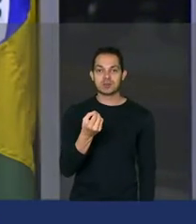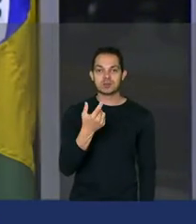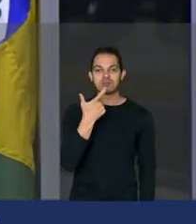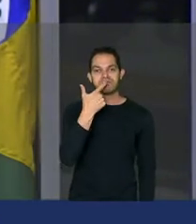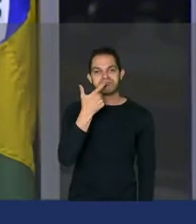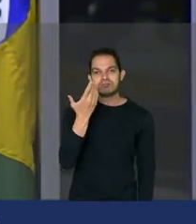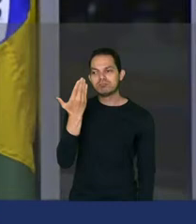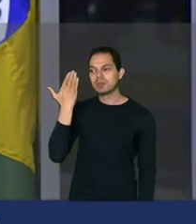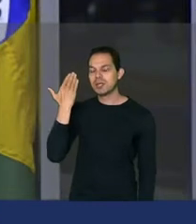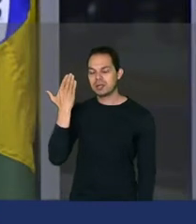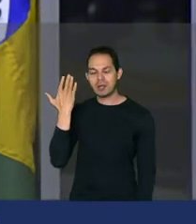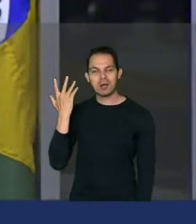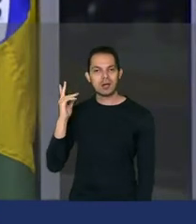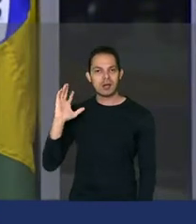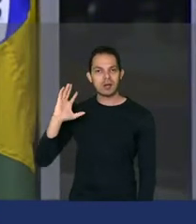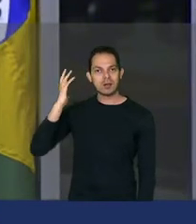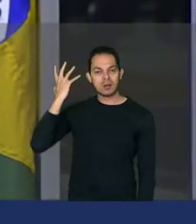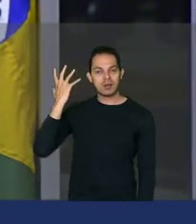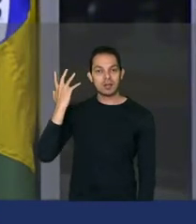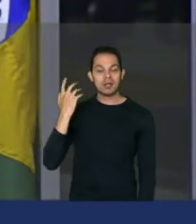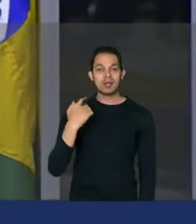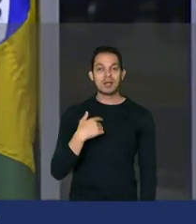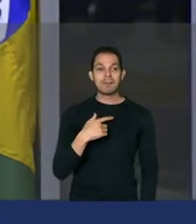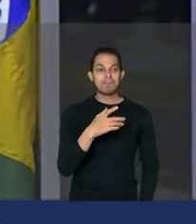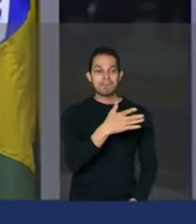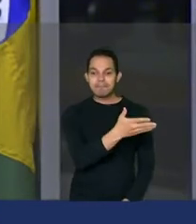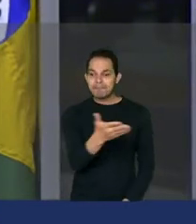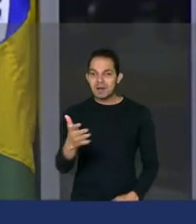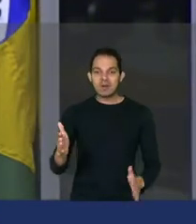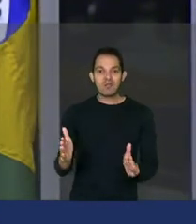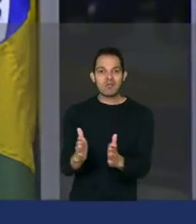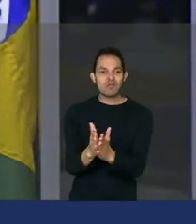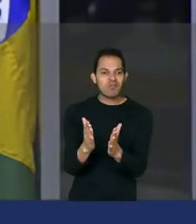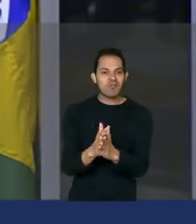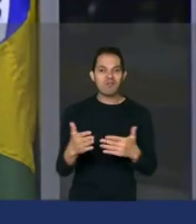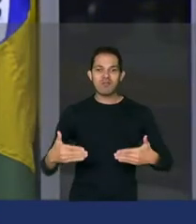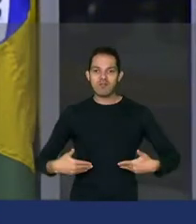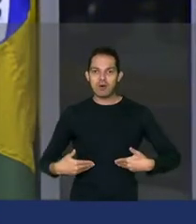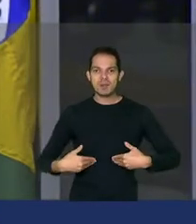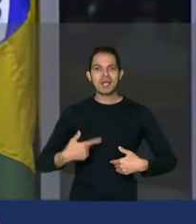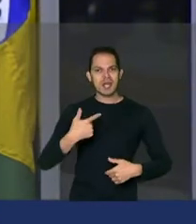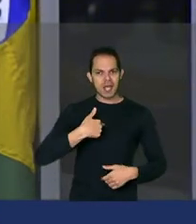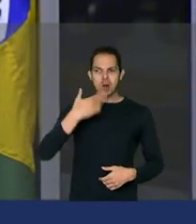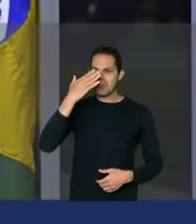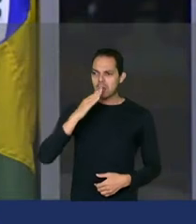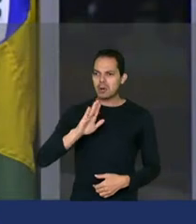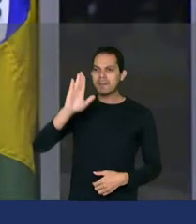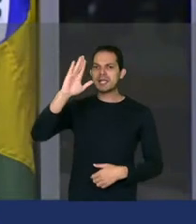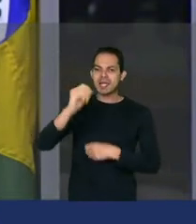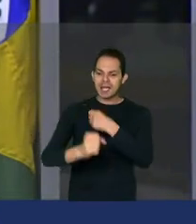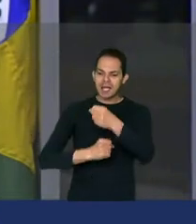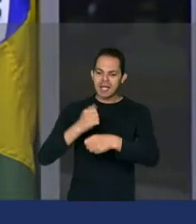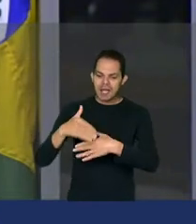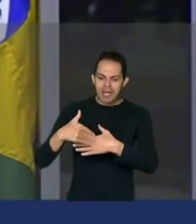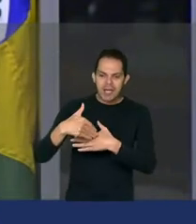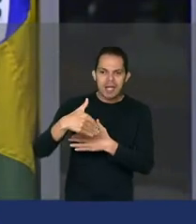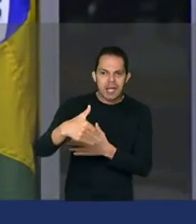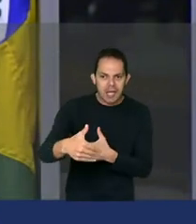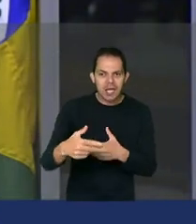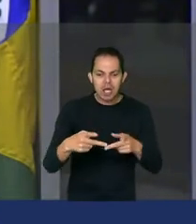FEZ BETINHO NUM PASSADO RECENTE. EU NÃO POSSO DIZER PARA QUEM NÃO TEM UM PRATO DE CONVIDA QUE EU VOU DESENVOLVER UMA POLÍTICA PÚBLICA PARA DAQUI ALGUNS ANOS ELE VENHA A